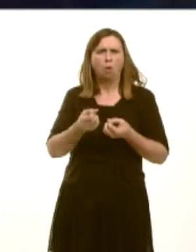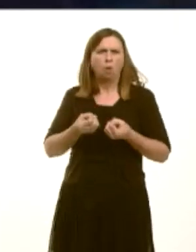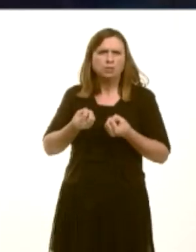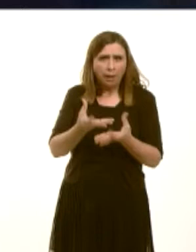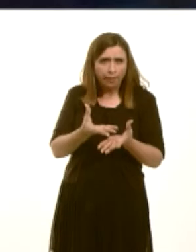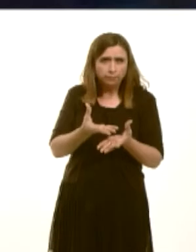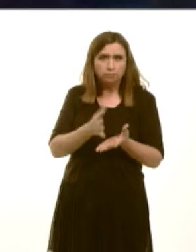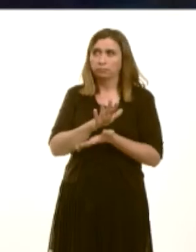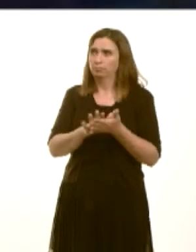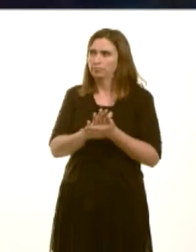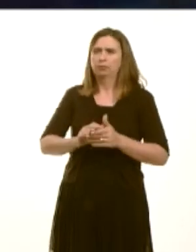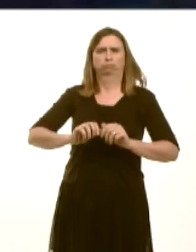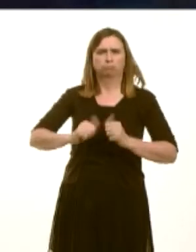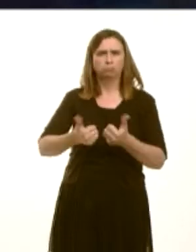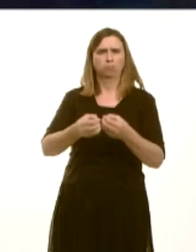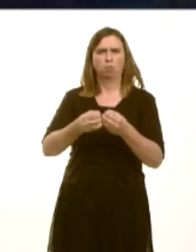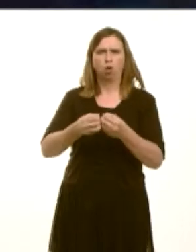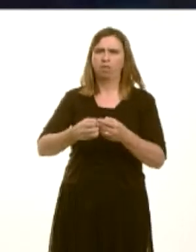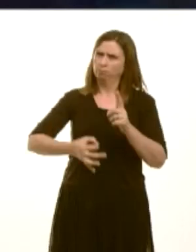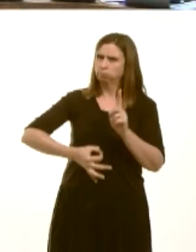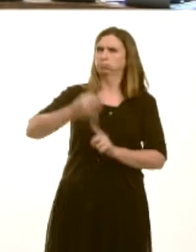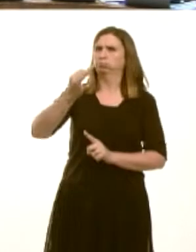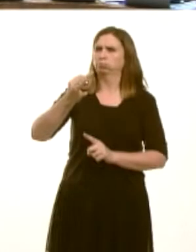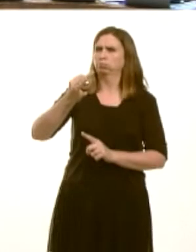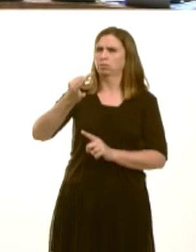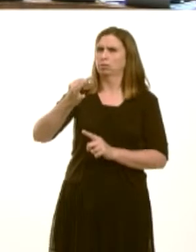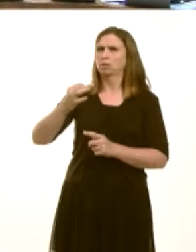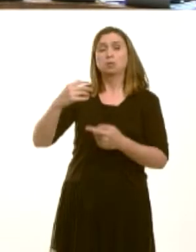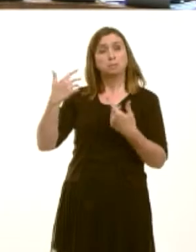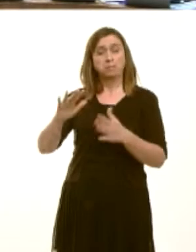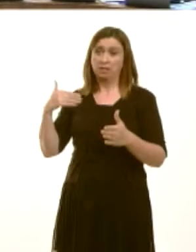lle rhyngom ni aír Rhyddfrydwyr Democrataidd i roi sicrwydd i bobl Cymru. Mae eín dangos,